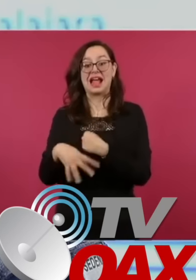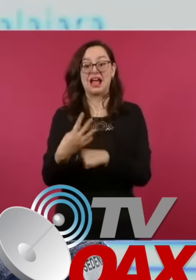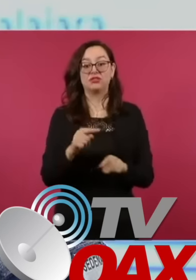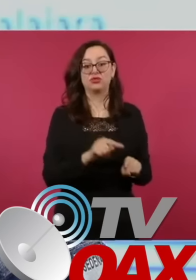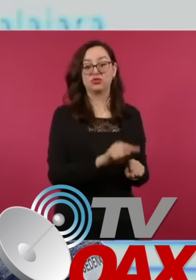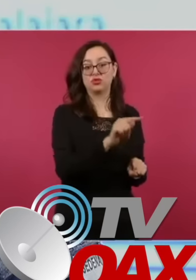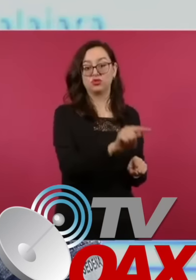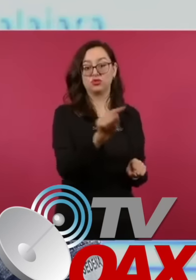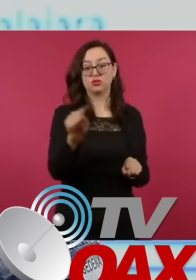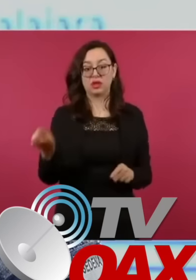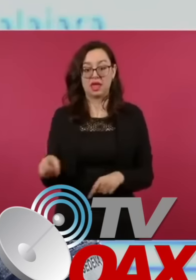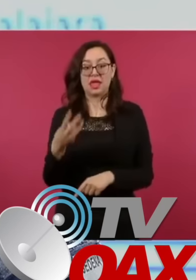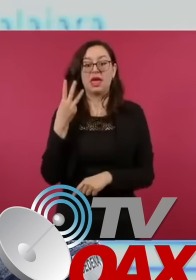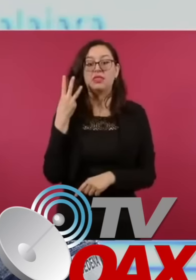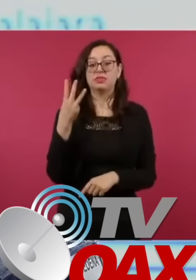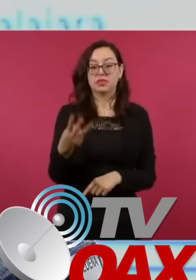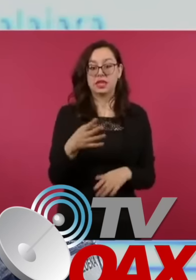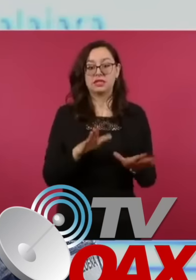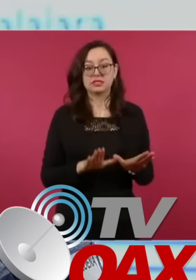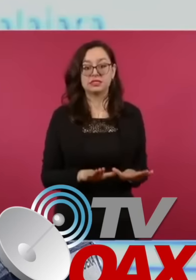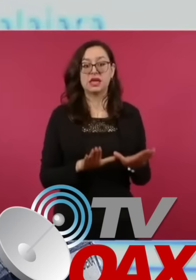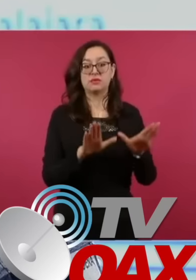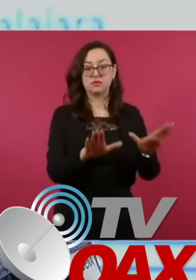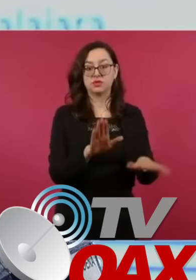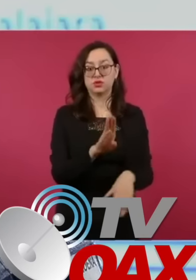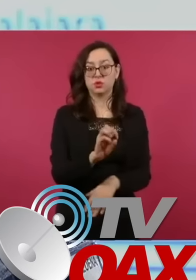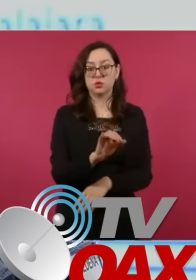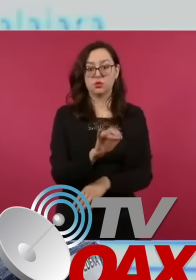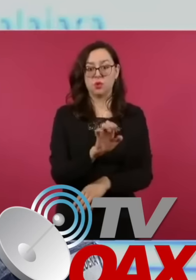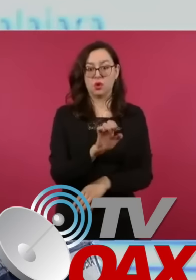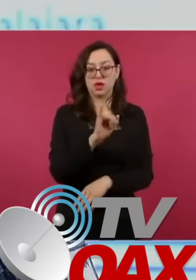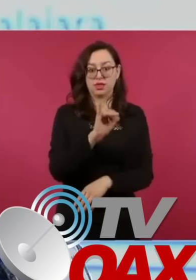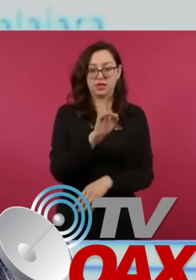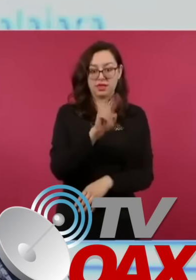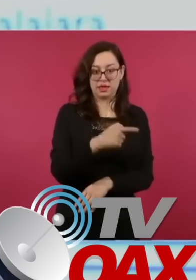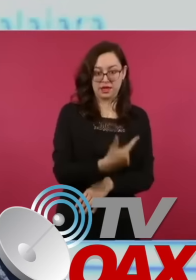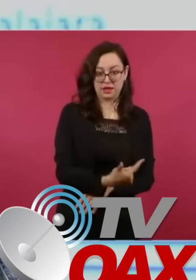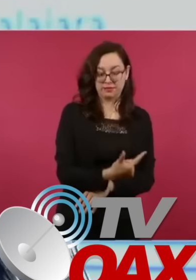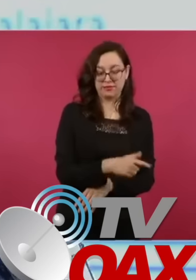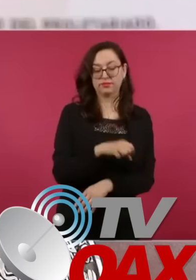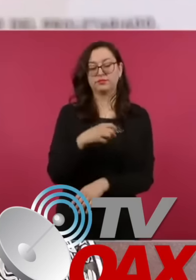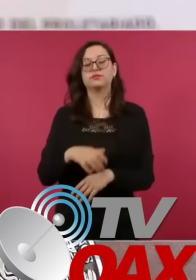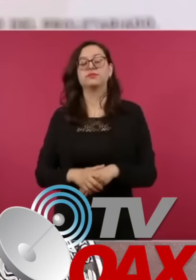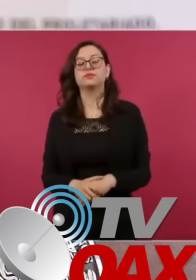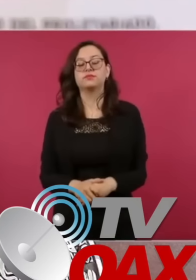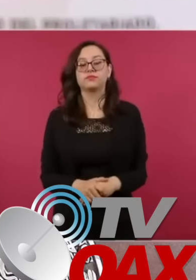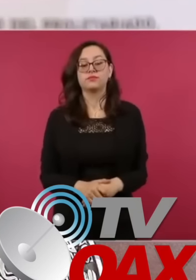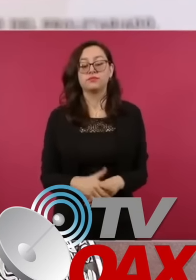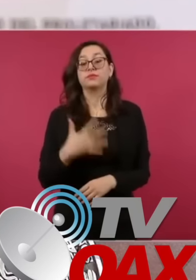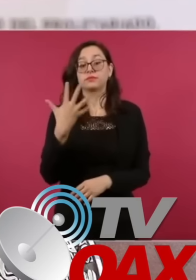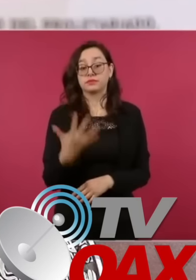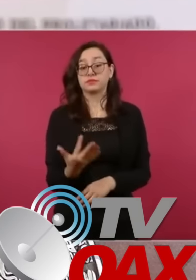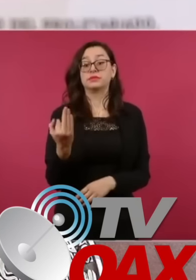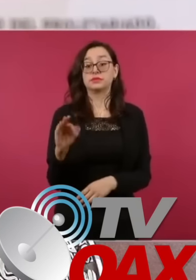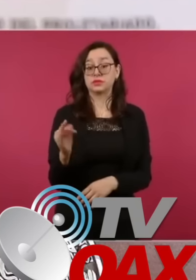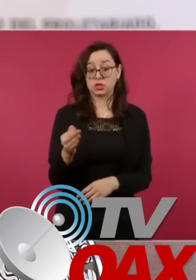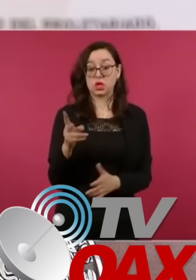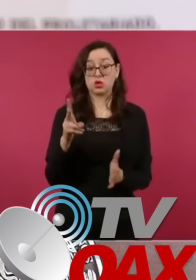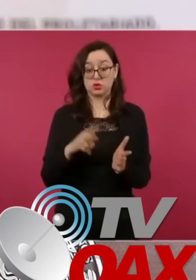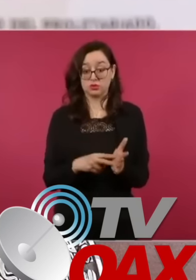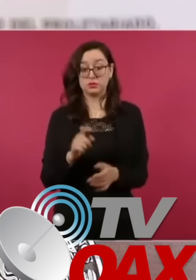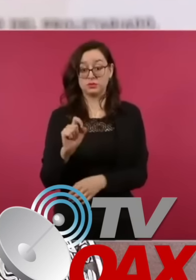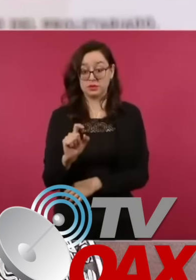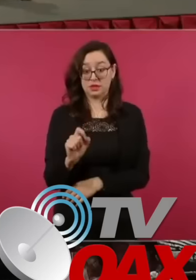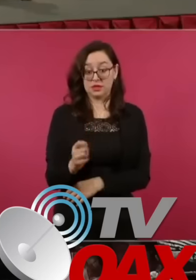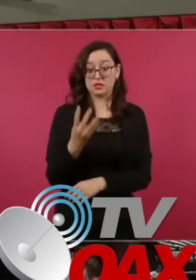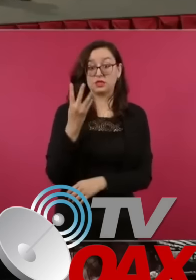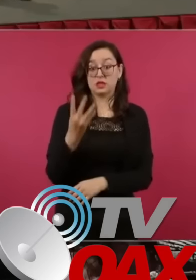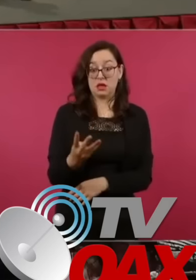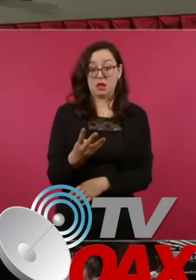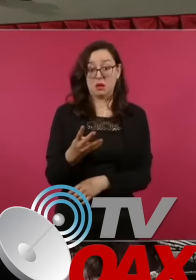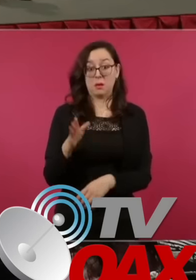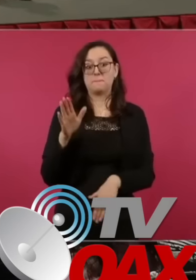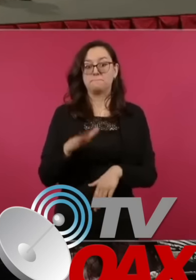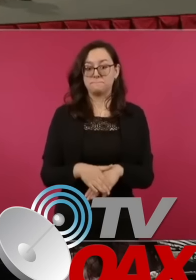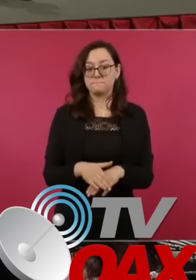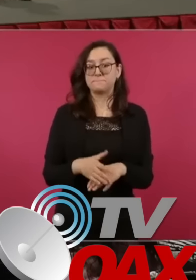737 y dos en braer 145 el 5 de febrero de 2024 mexicana incrementó su oferta comercial a 18